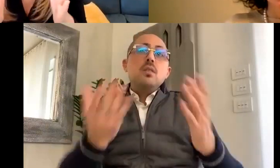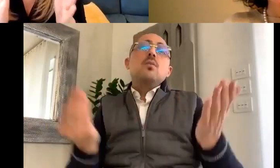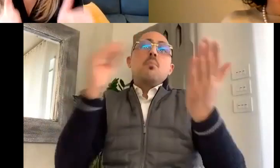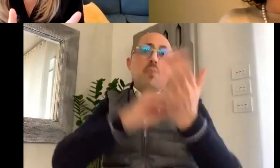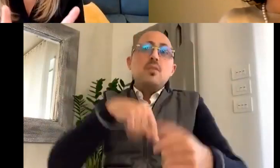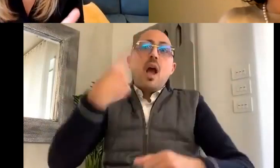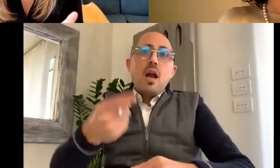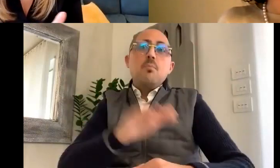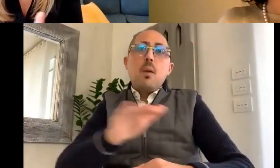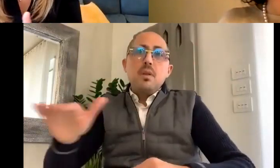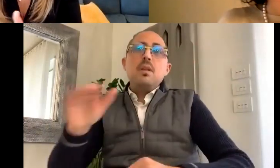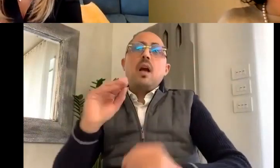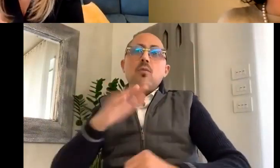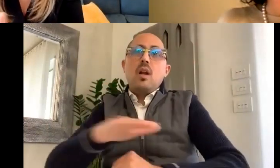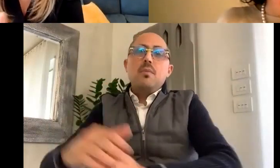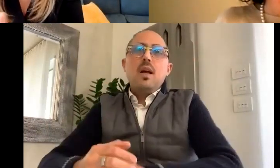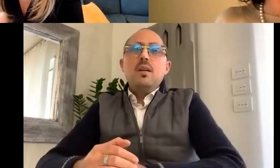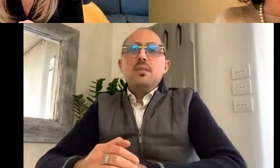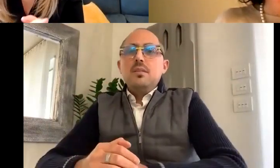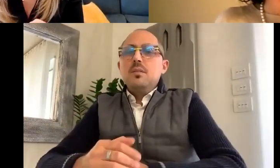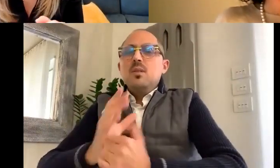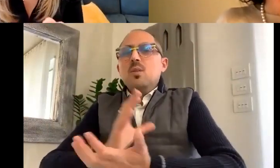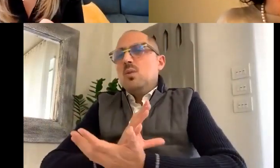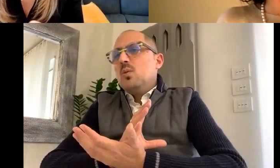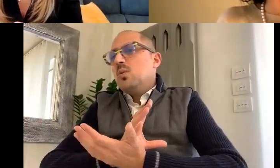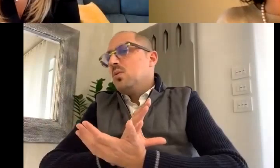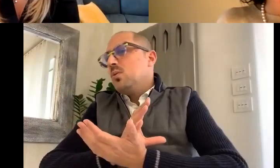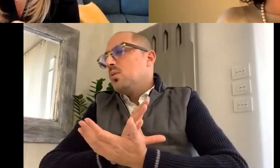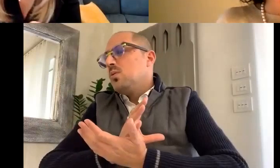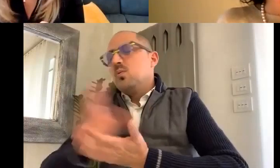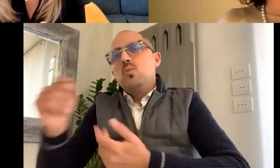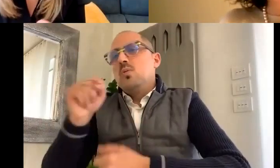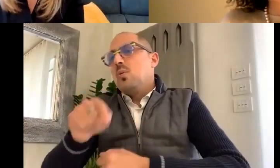tante situazioni che dobbiamo andare a vedere una per una e lo Stato dovrebbe